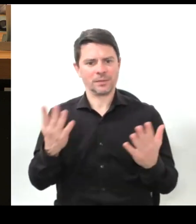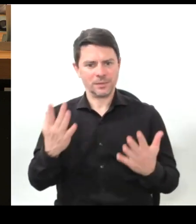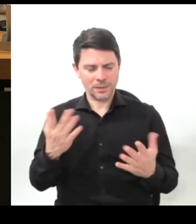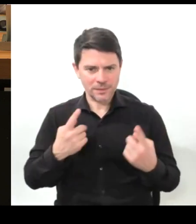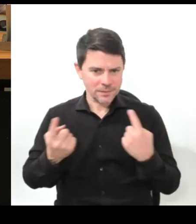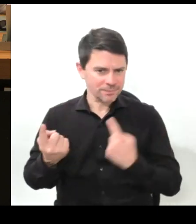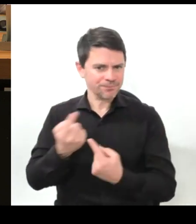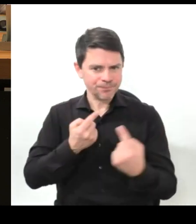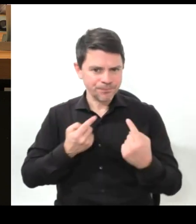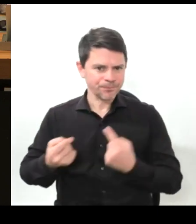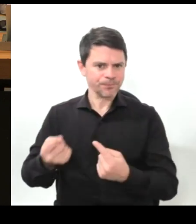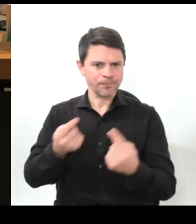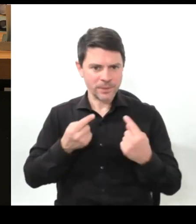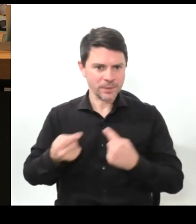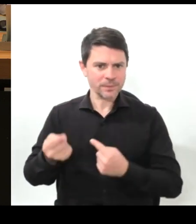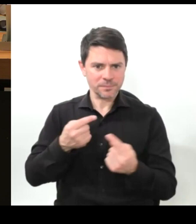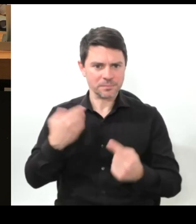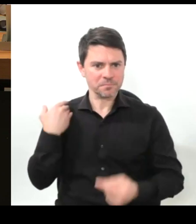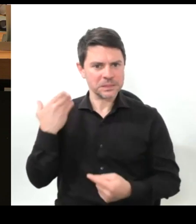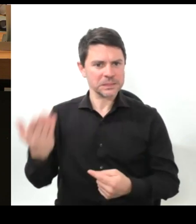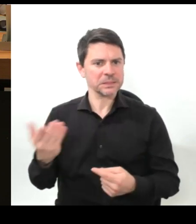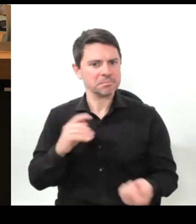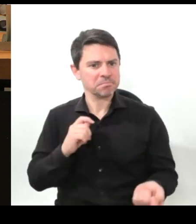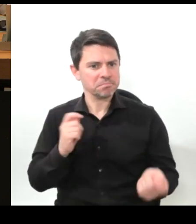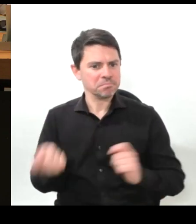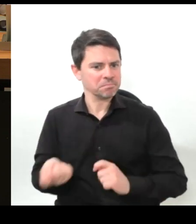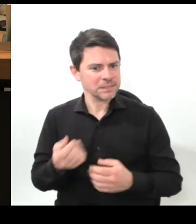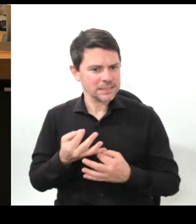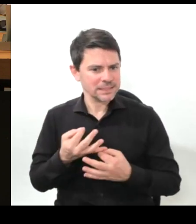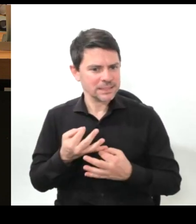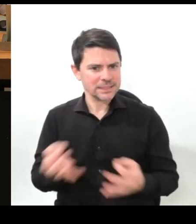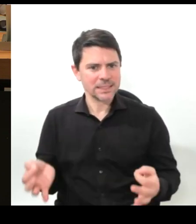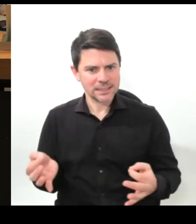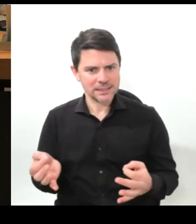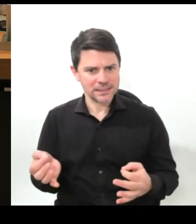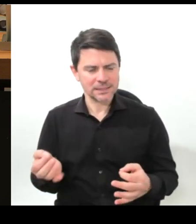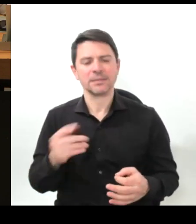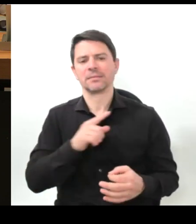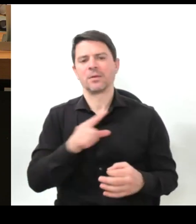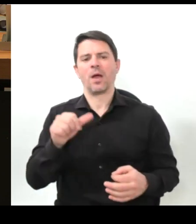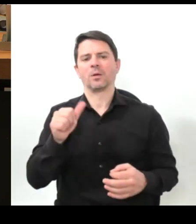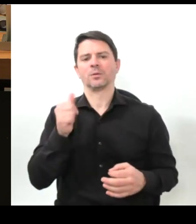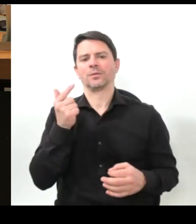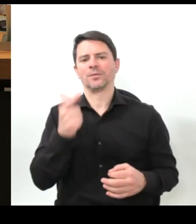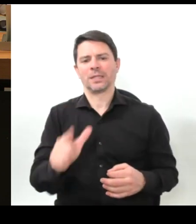Da könnte man sagen: Hui, das hat also die ersten 5 Jahre nicht so gut funktioniert und die Ansätze alles